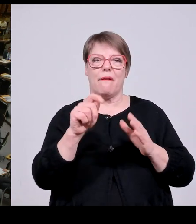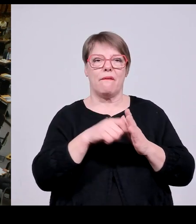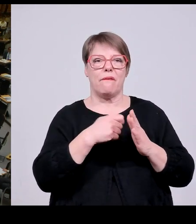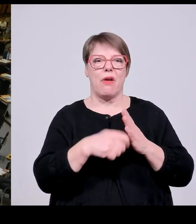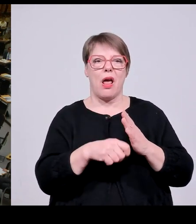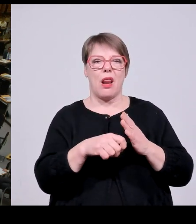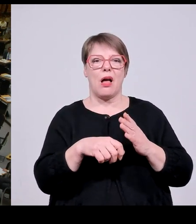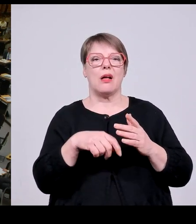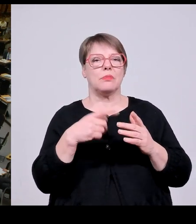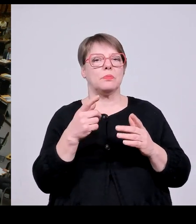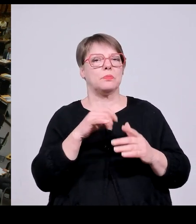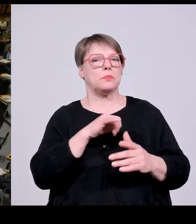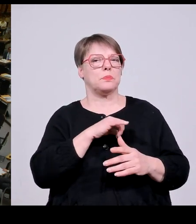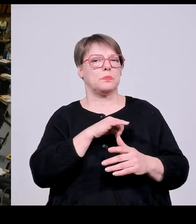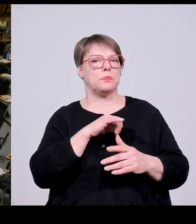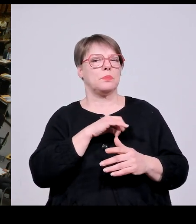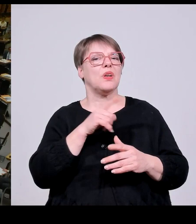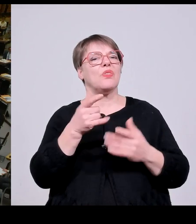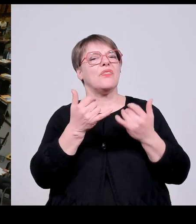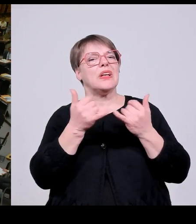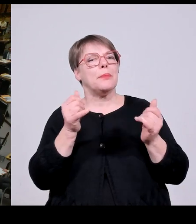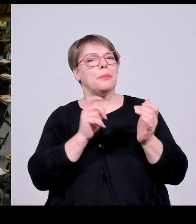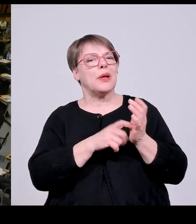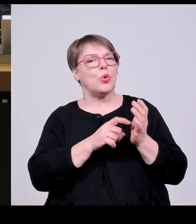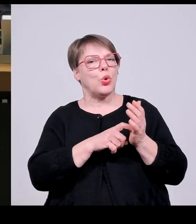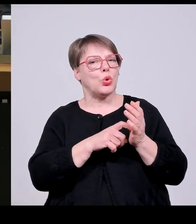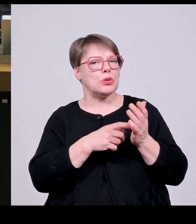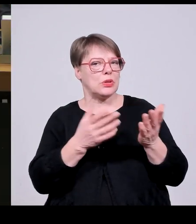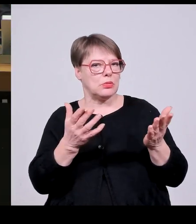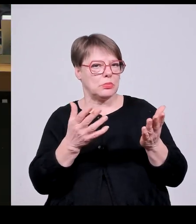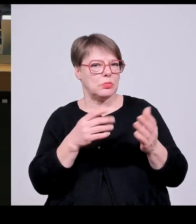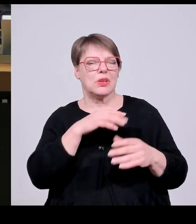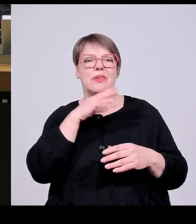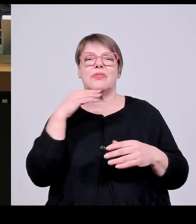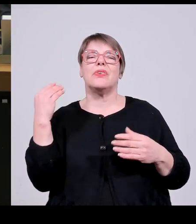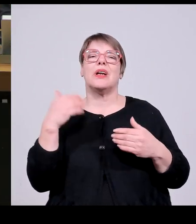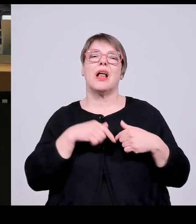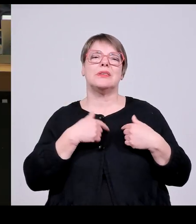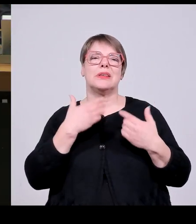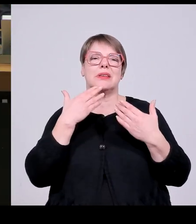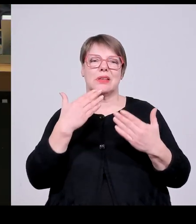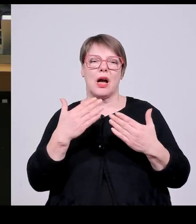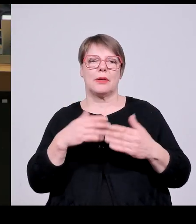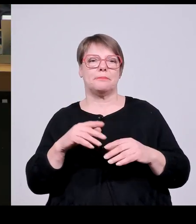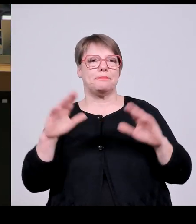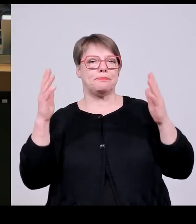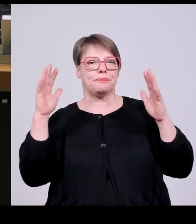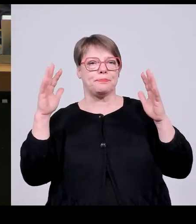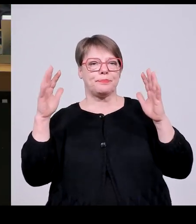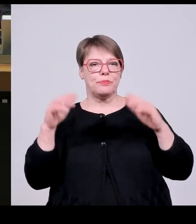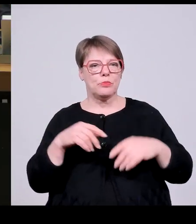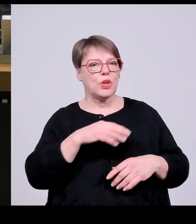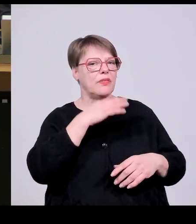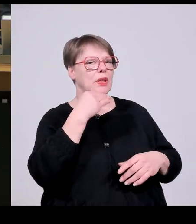Frau Präsidentin, meine sehr geehrten Damen und Herren! In gut zwei Wochen finden die vom Verfassungsgerichtshof des